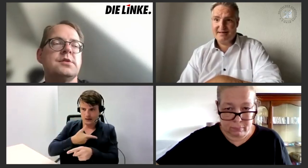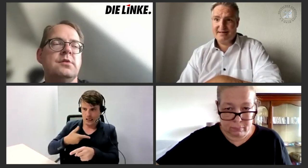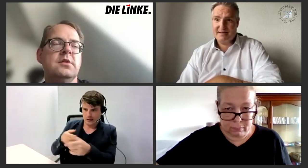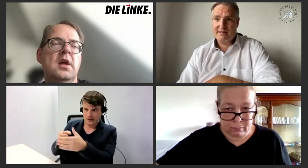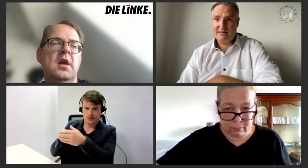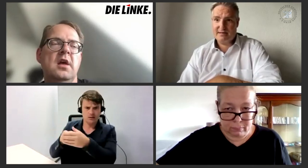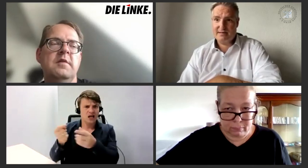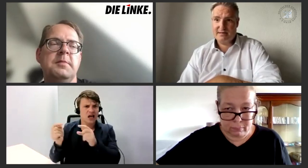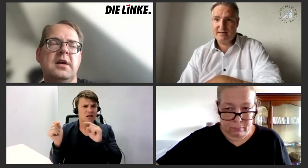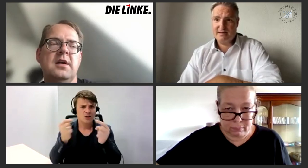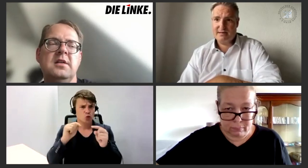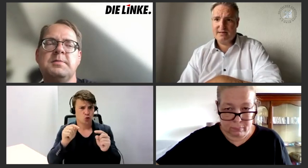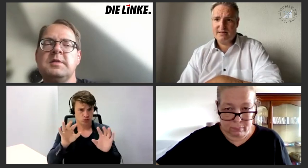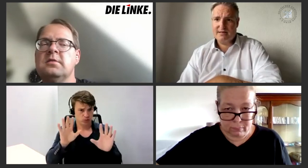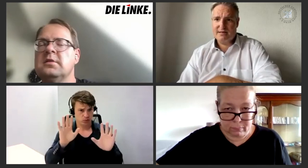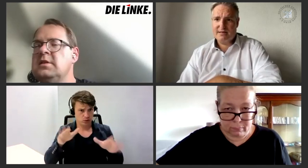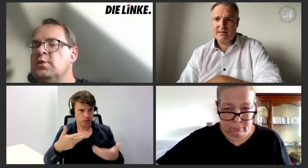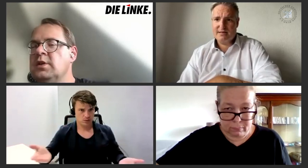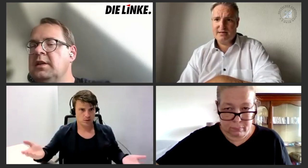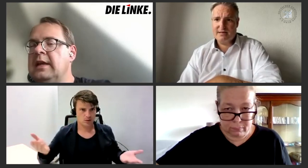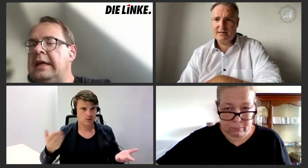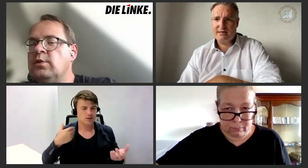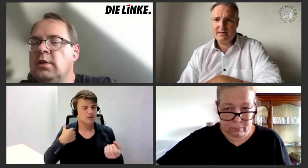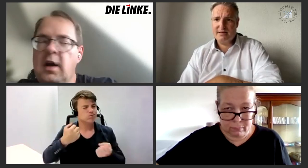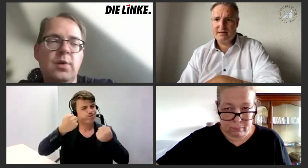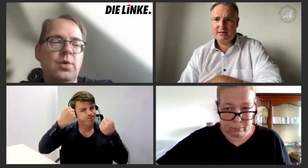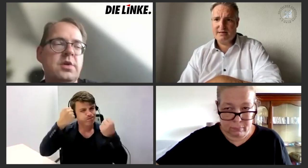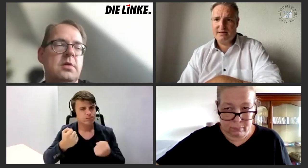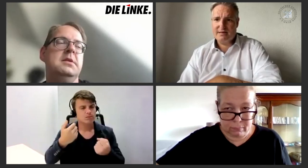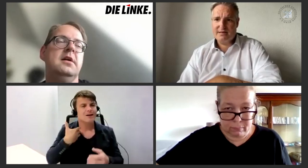und da gibt es überhaupt keine Diskussion. Wir betrachten insbesondere die sogenannten